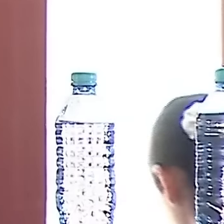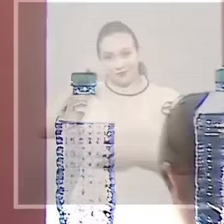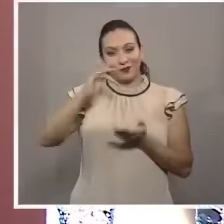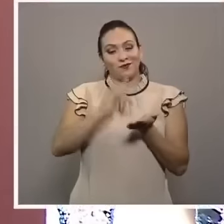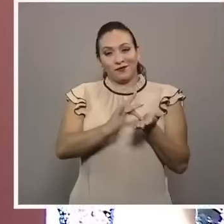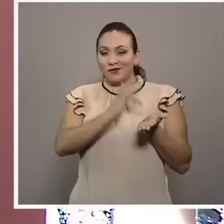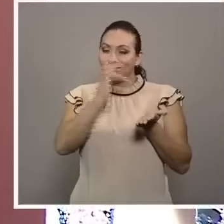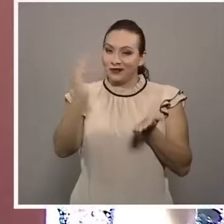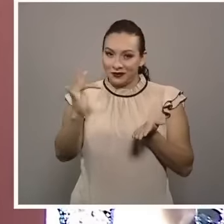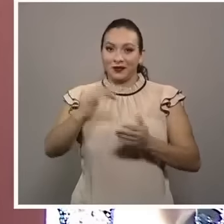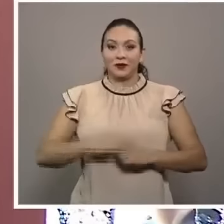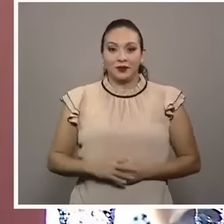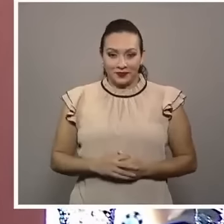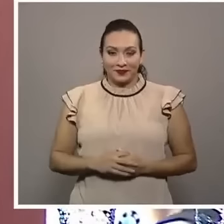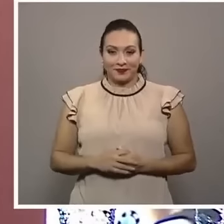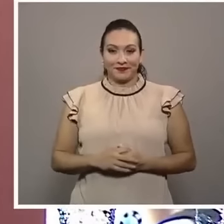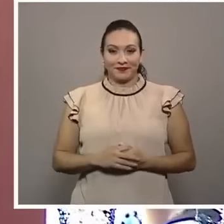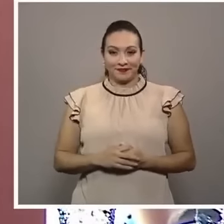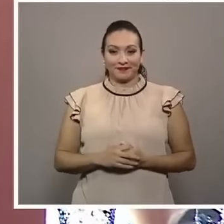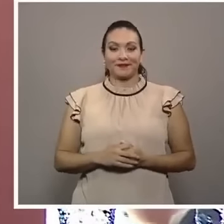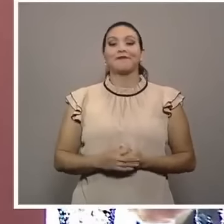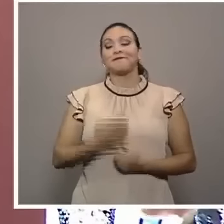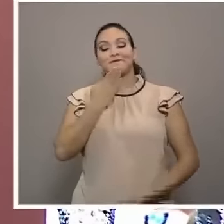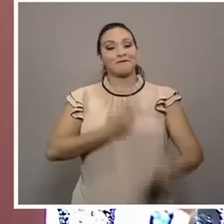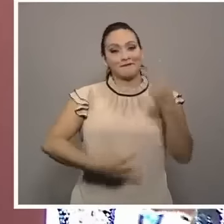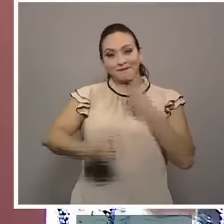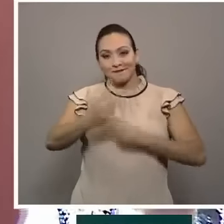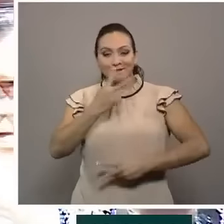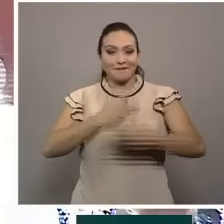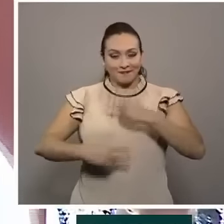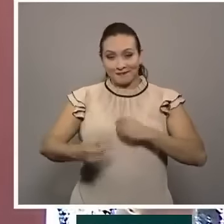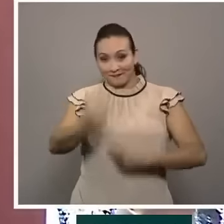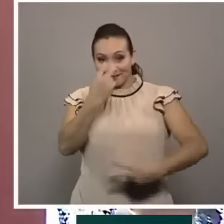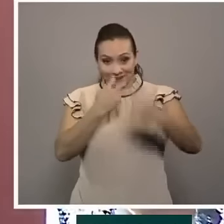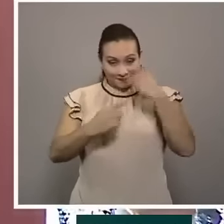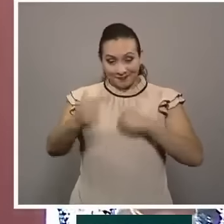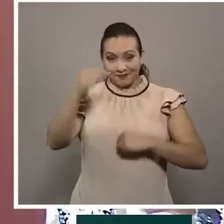Quiero dar la bienvenida a quienes nos ven a la distancia a través de las redes sociales